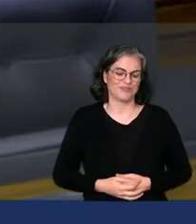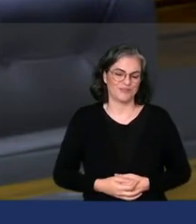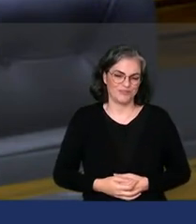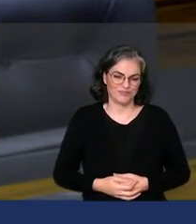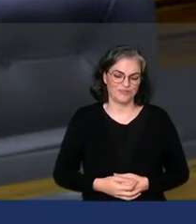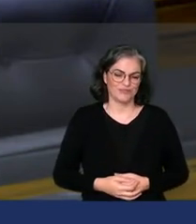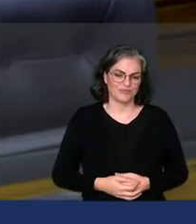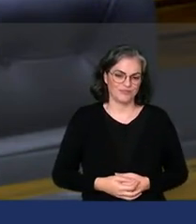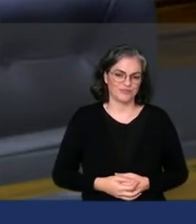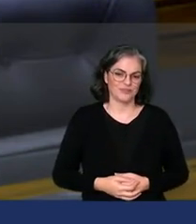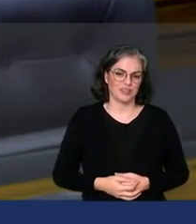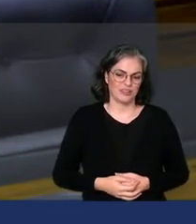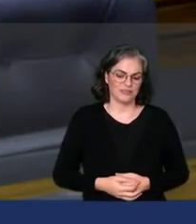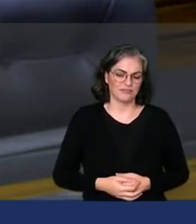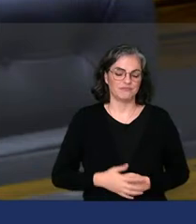ALTURA DESTE COMBATE A COVID, POR ISSO HOMENAGEIO ESSES